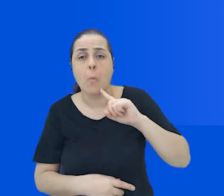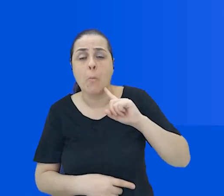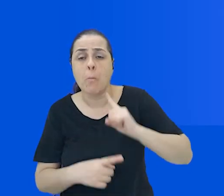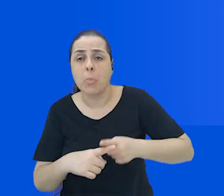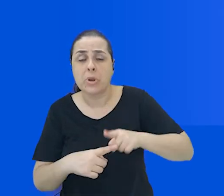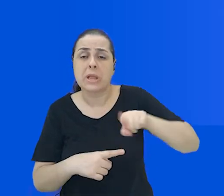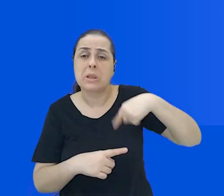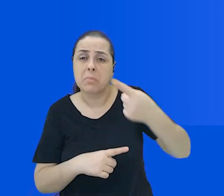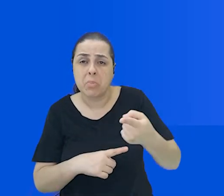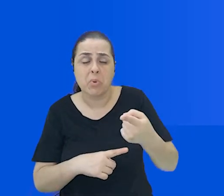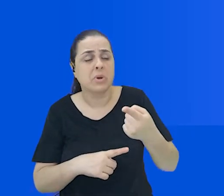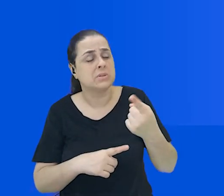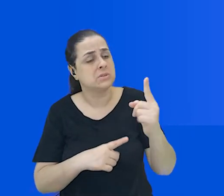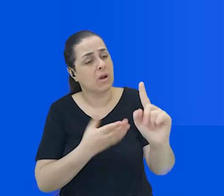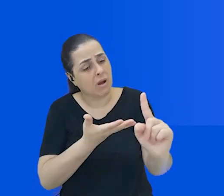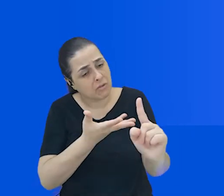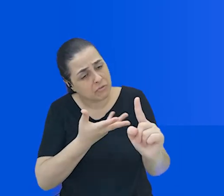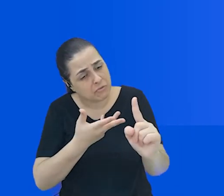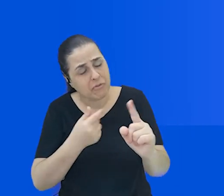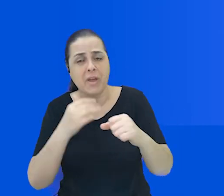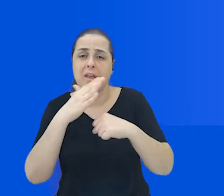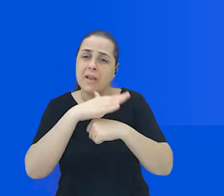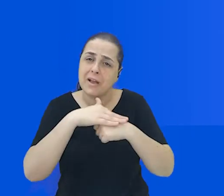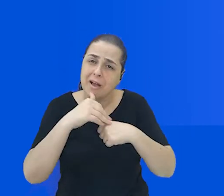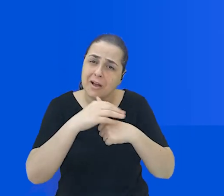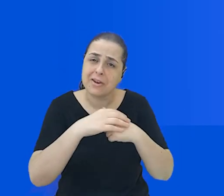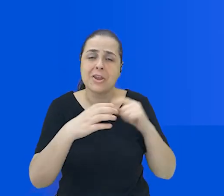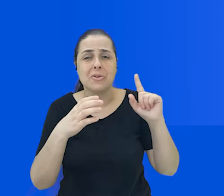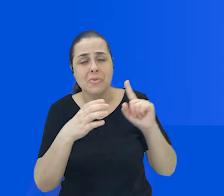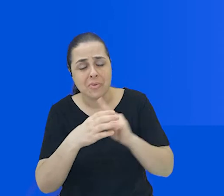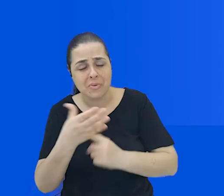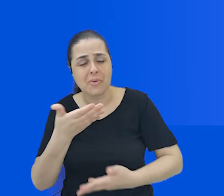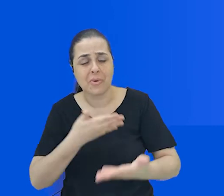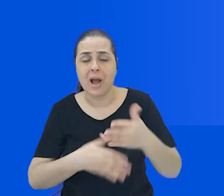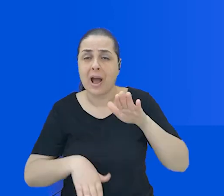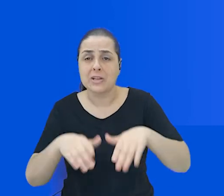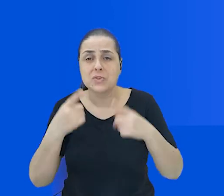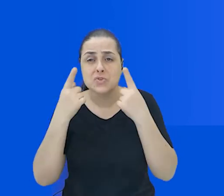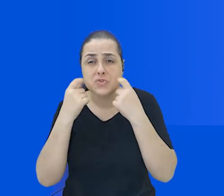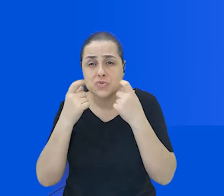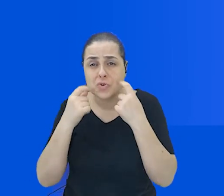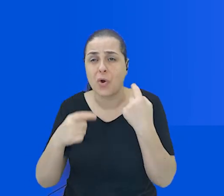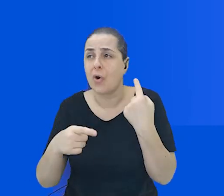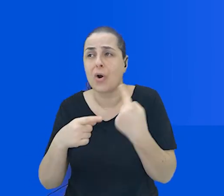Então uma criança que chora por conta do pote ou da, ou da boneca, por exemplo,